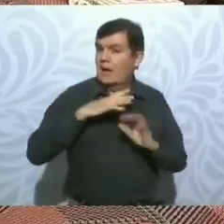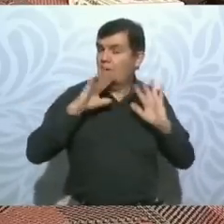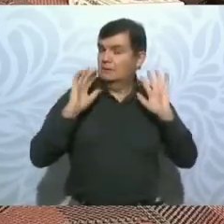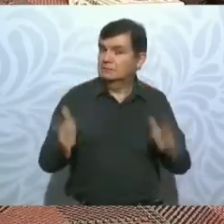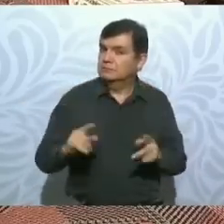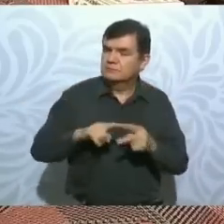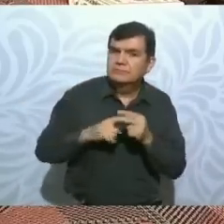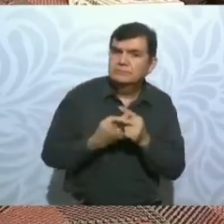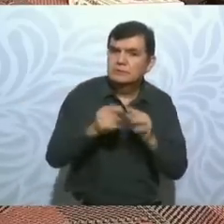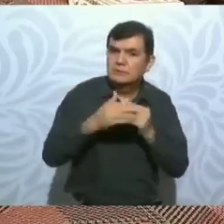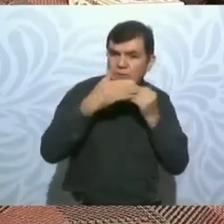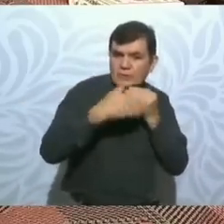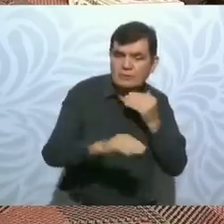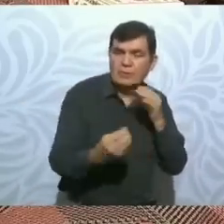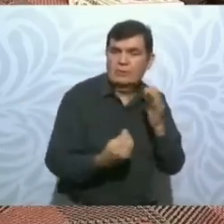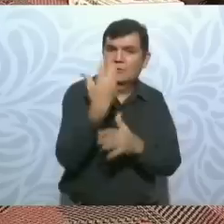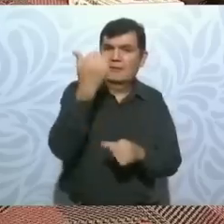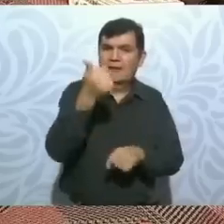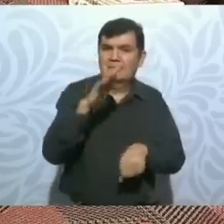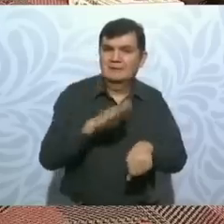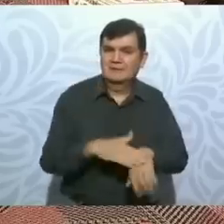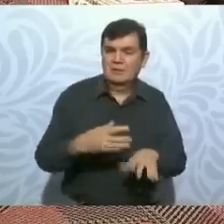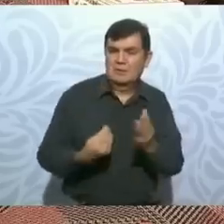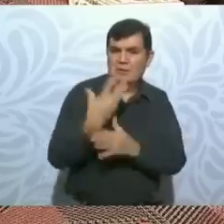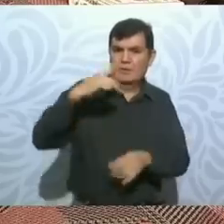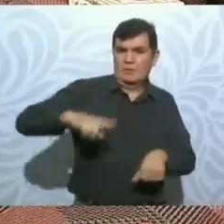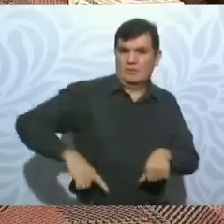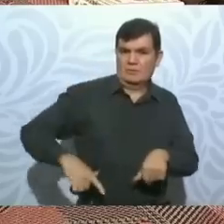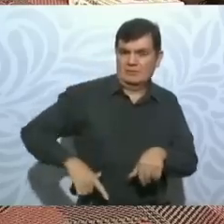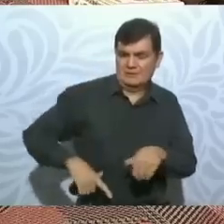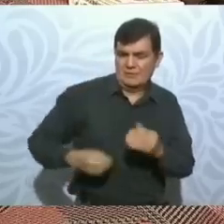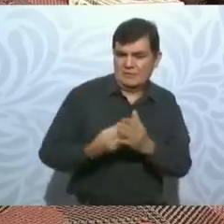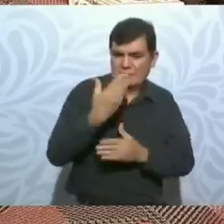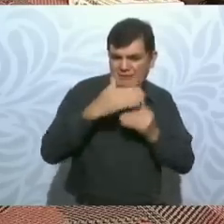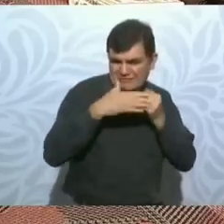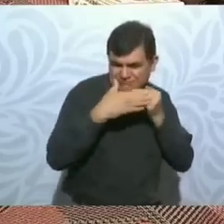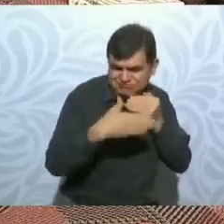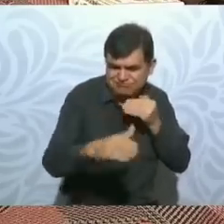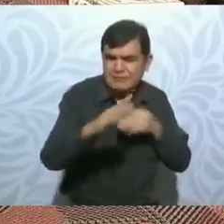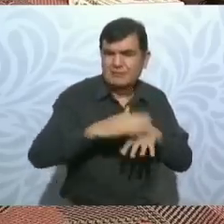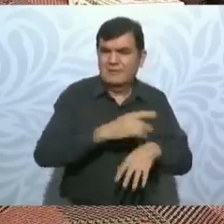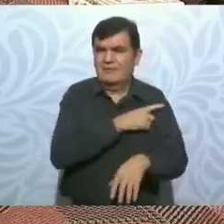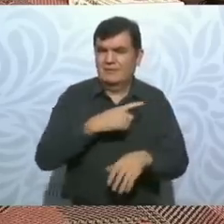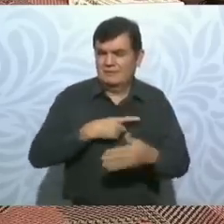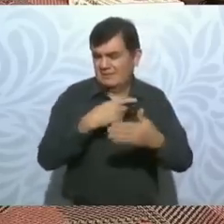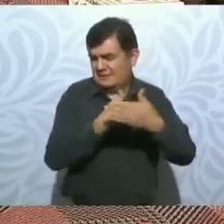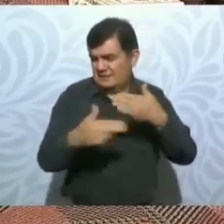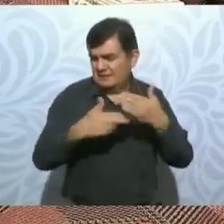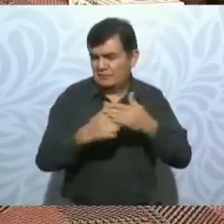una nueva administración y un nuevo gobierno que tiene que dar los resultados que todos esperamos